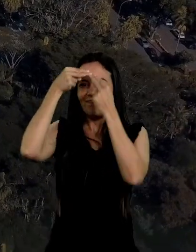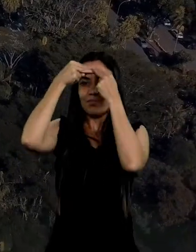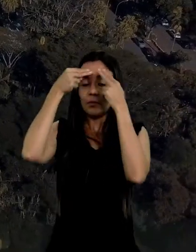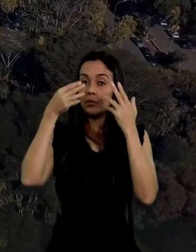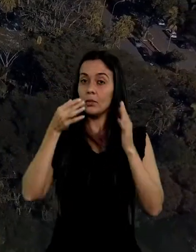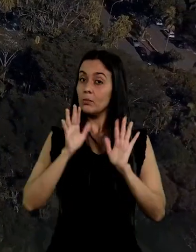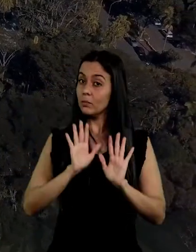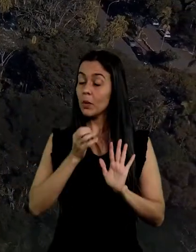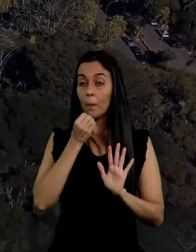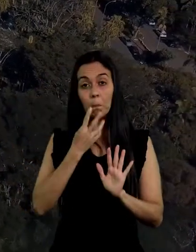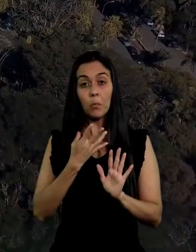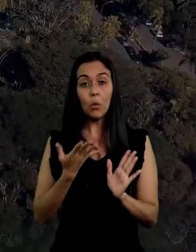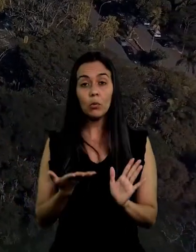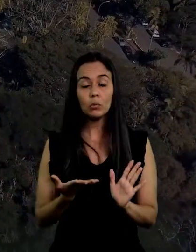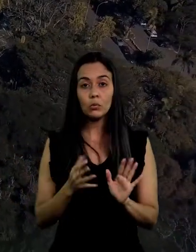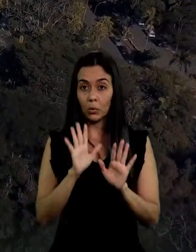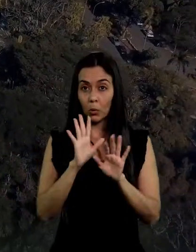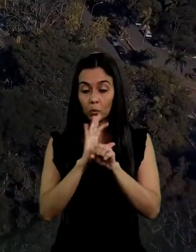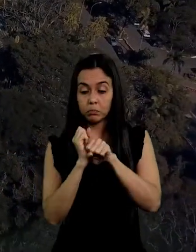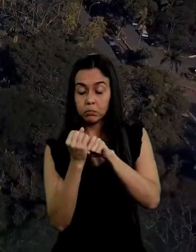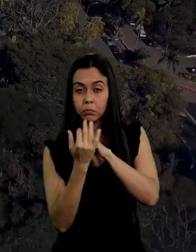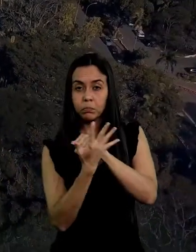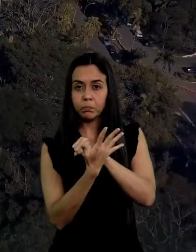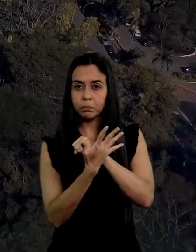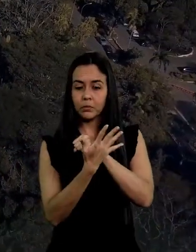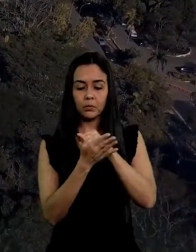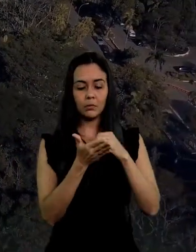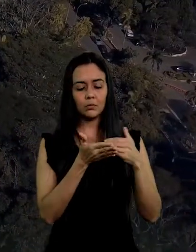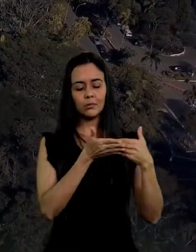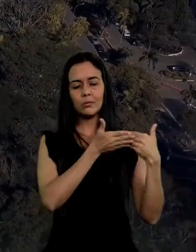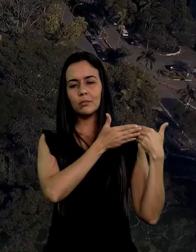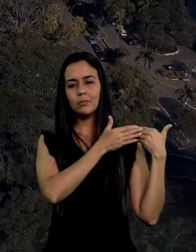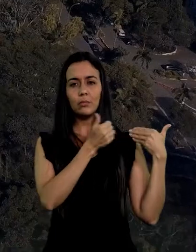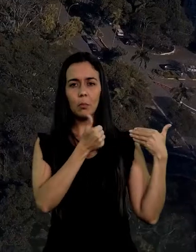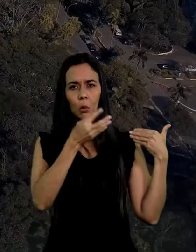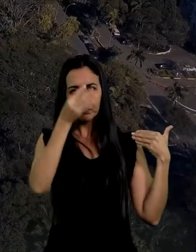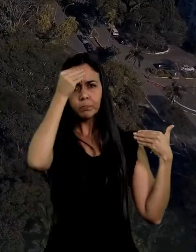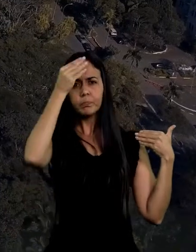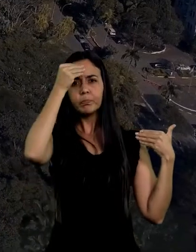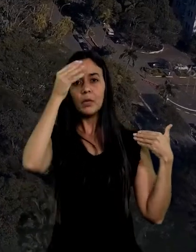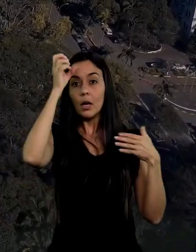É bom que ele existe, mesmo que ele seja passageiro, mas eu acho que ele...